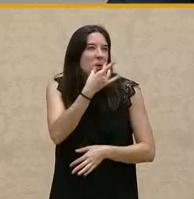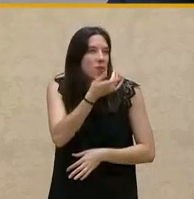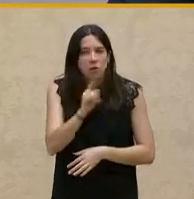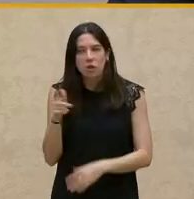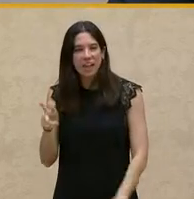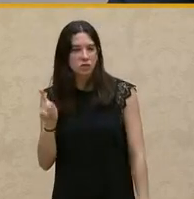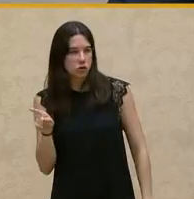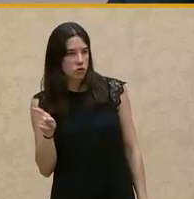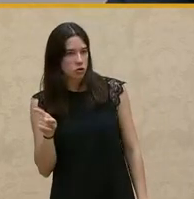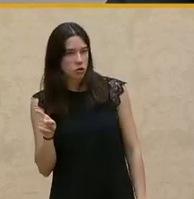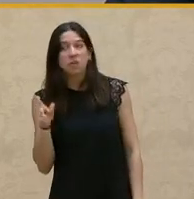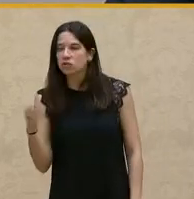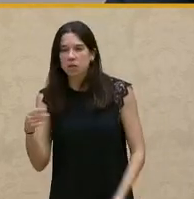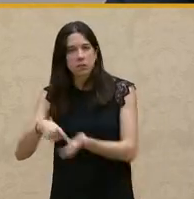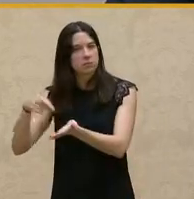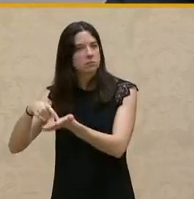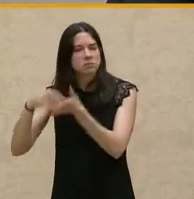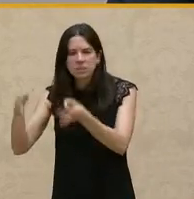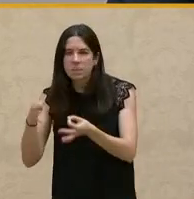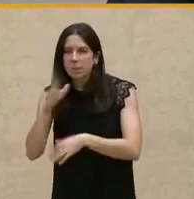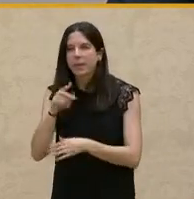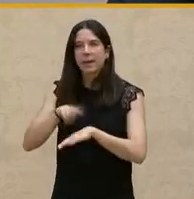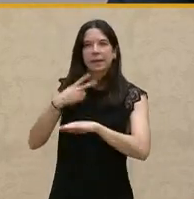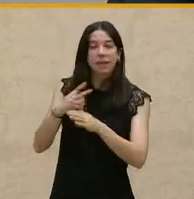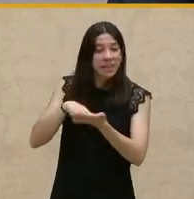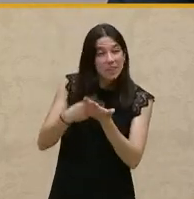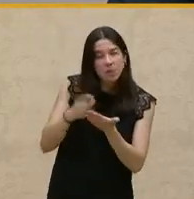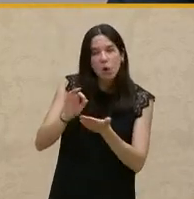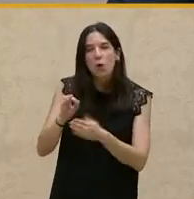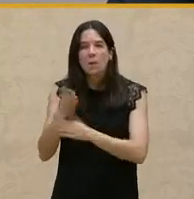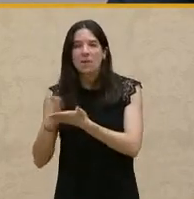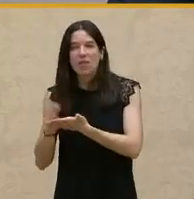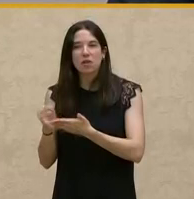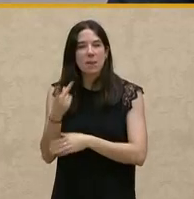siempre así. Porque los intérpretes o mediadores se tienen que turnar cada 20 minutos o media hora